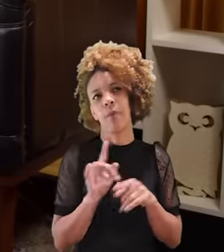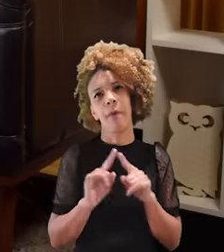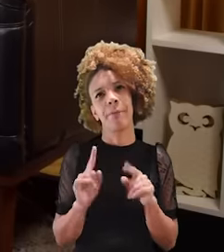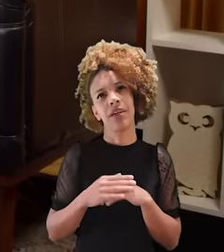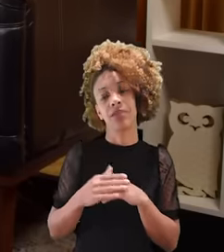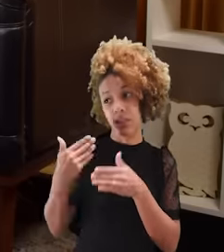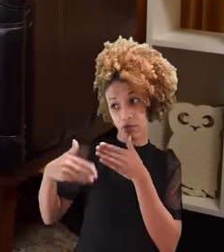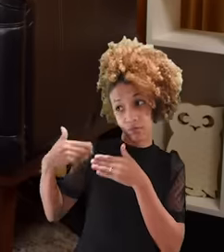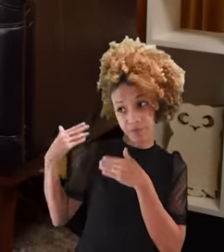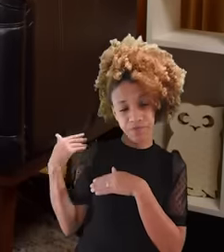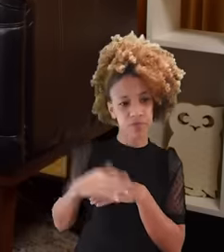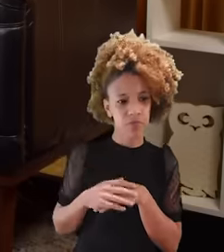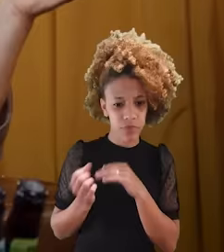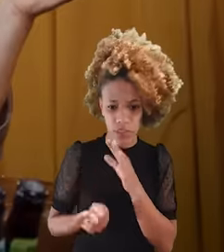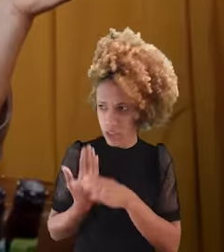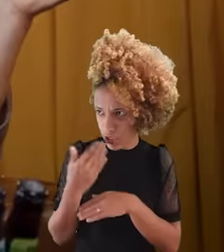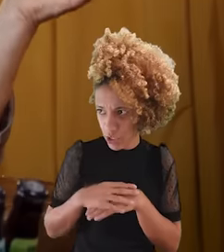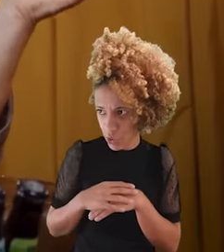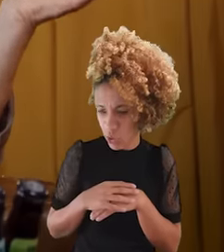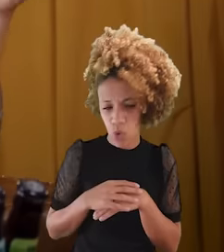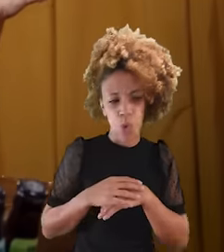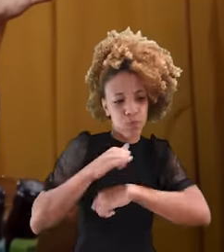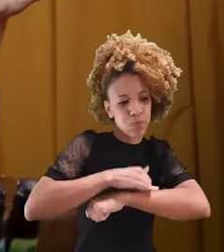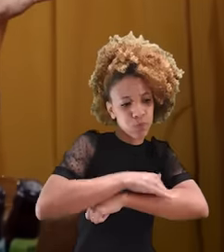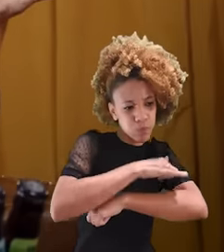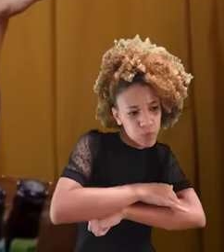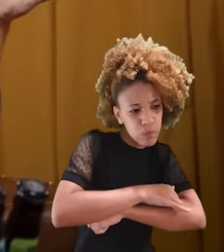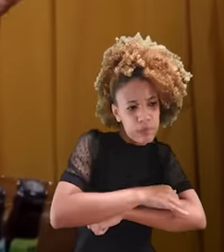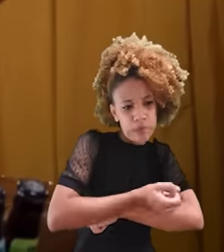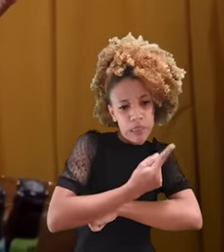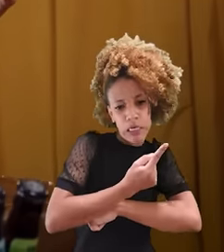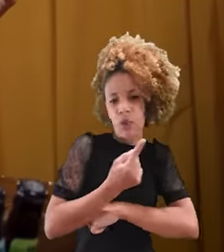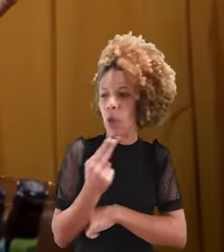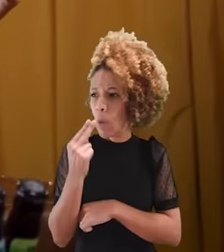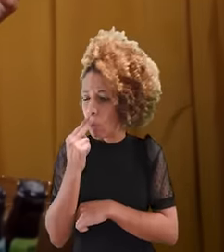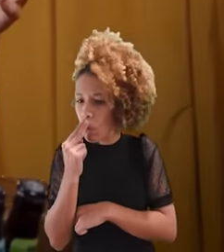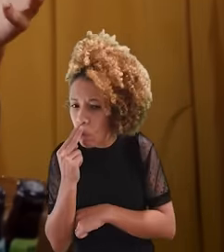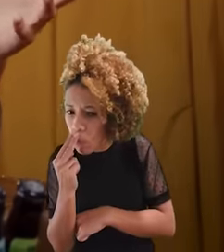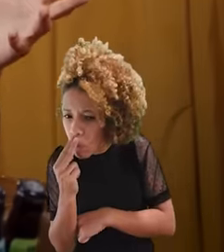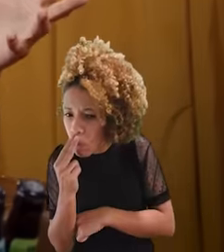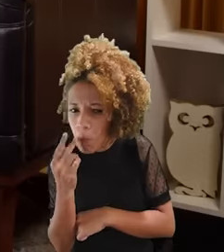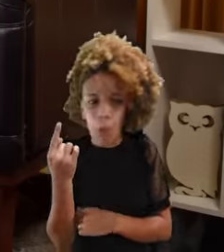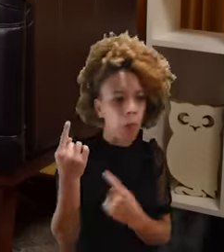ali de 45 a gente tinha o gordinho esquisito e o outro bigodudo é um ou é outro você escolhe é tudo